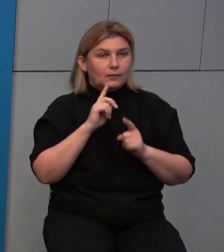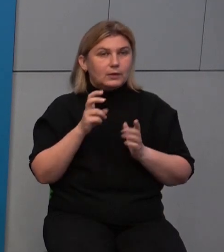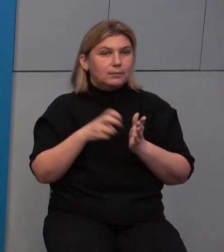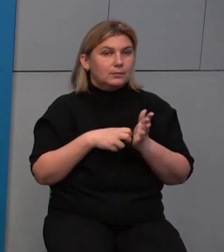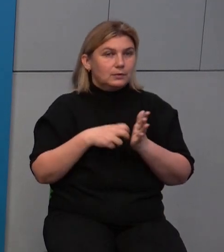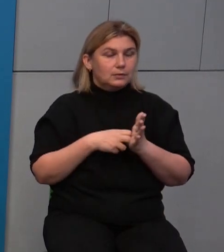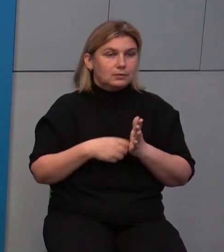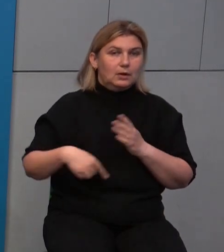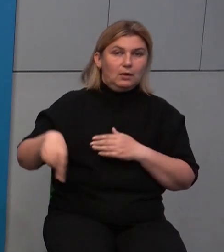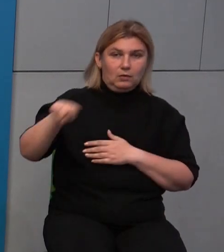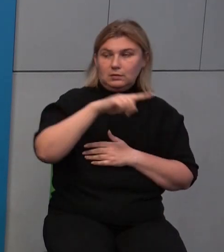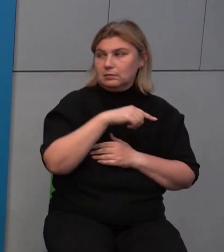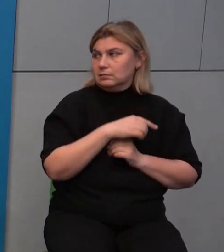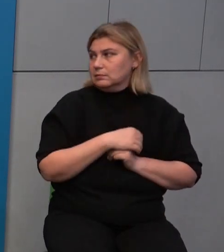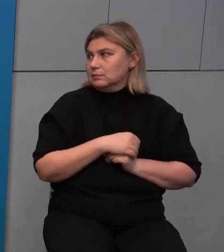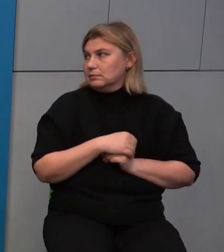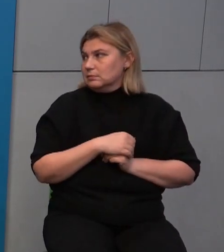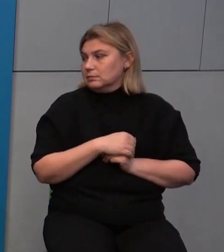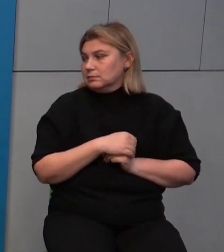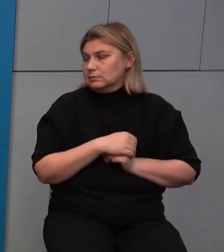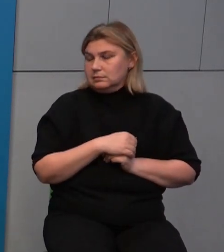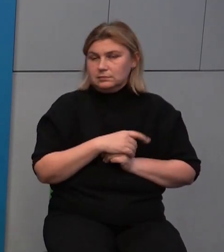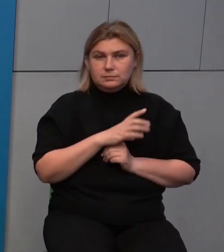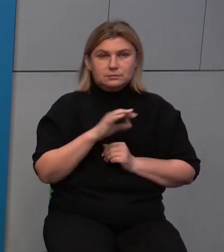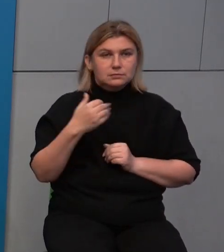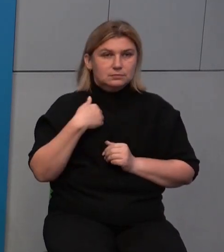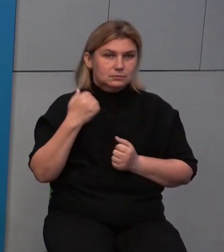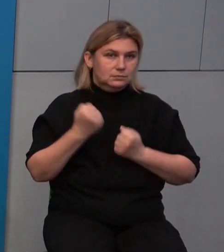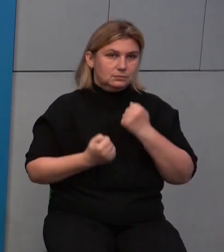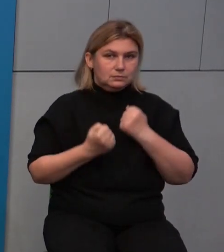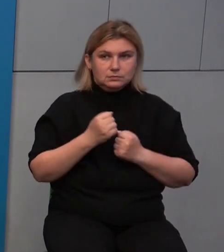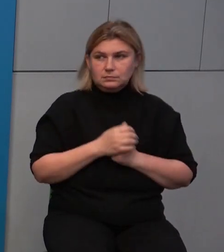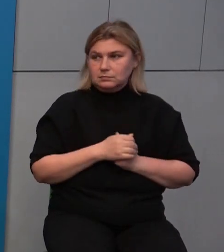z otoczeniem, bo było to coraz trudniejsze się z nim komunikować.